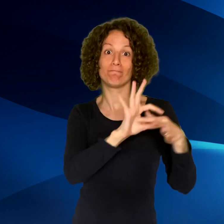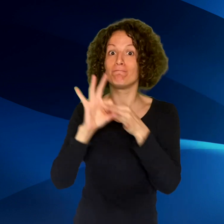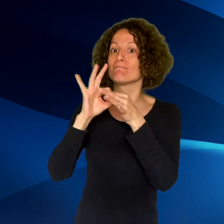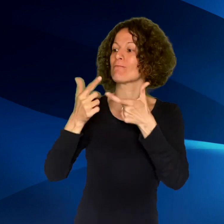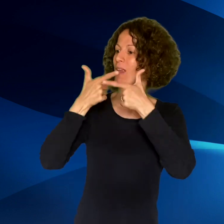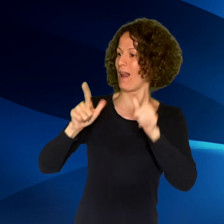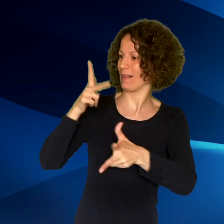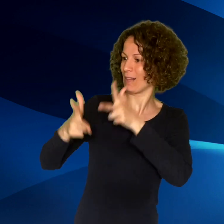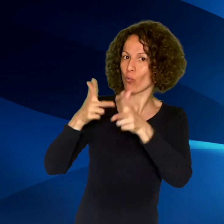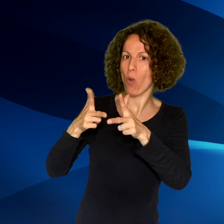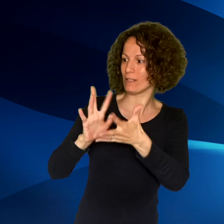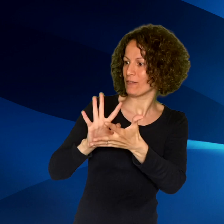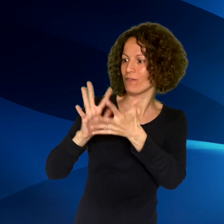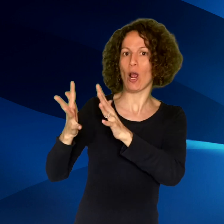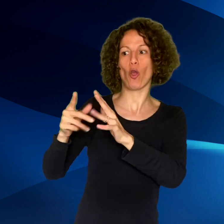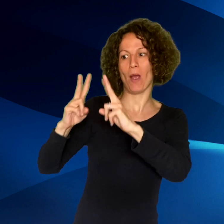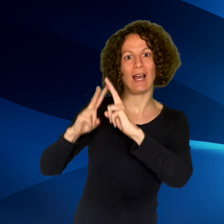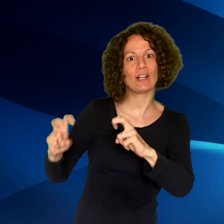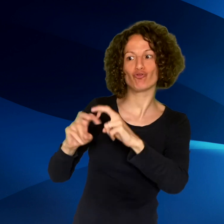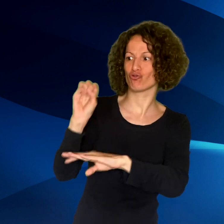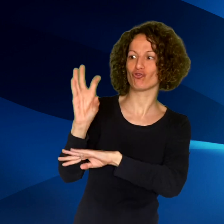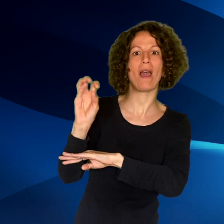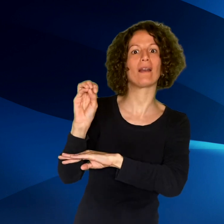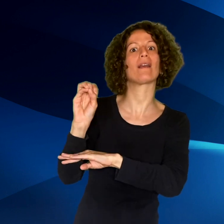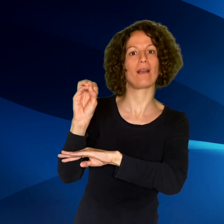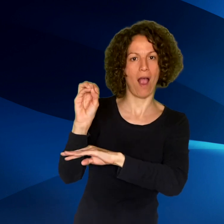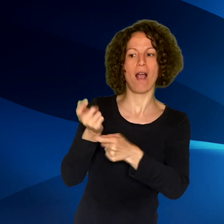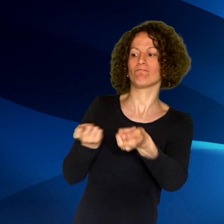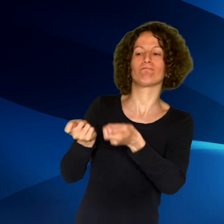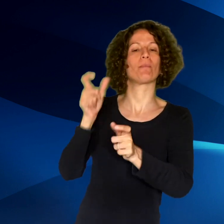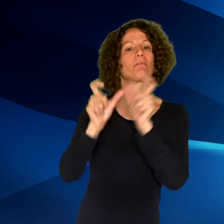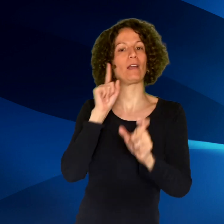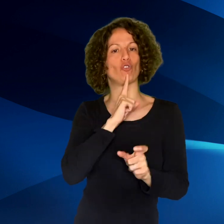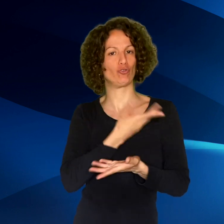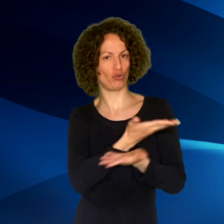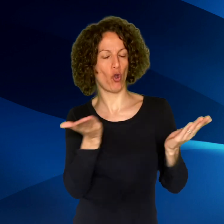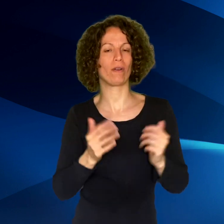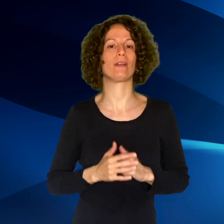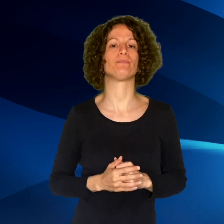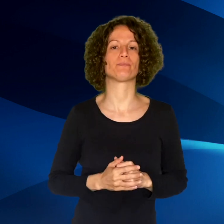nel guidare lo sviluppo delle proprie lingue dei segni nazionali.